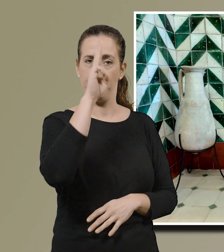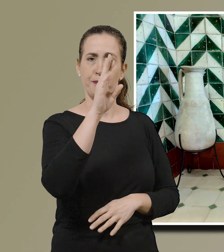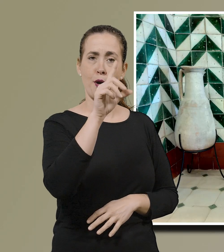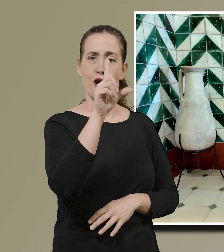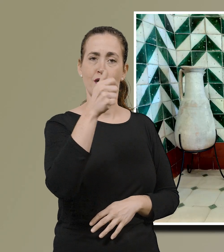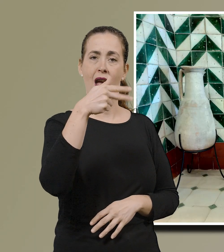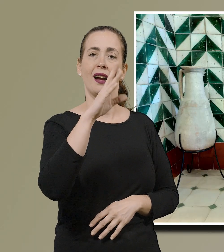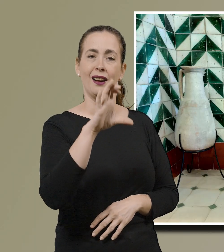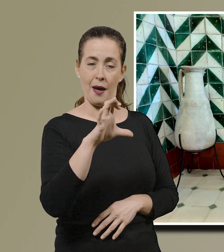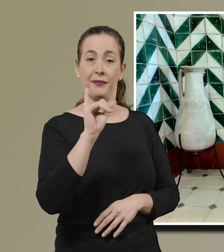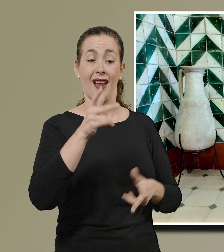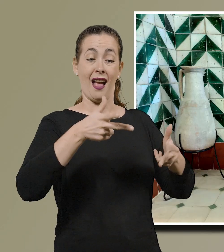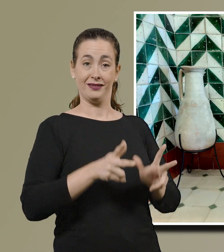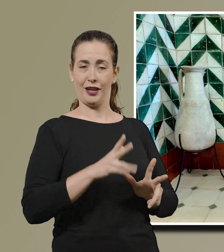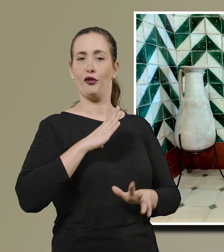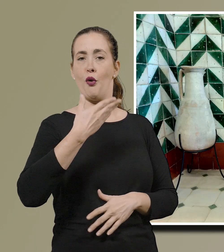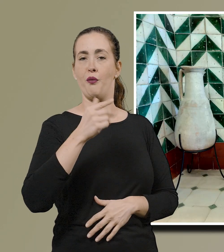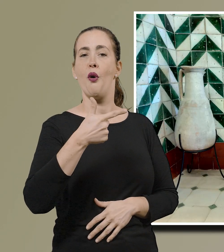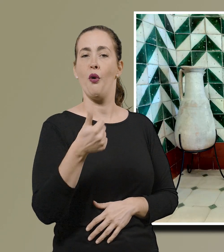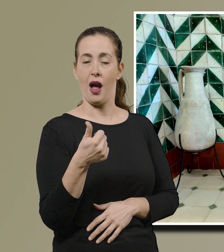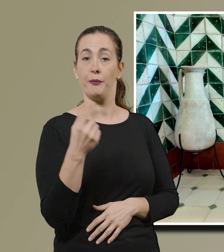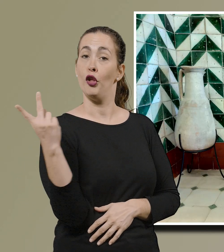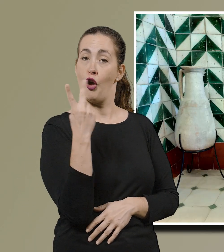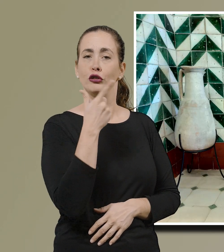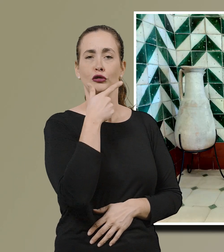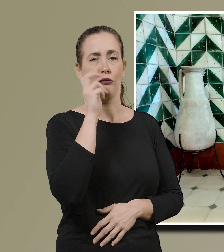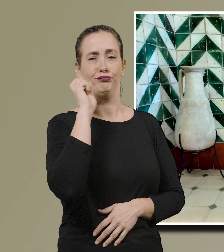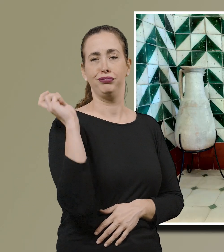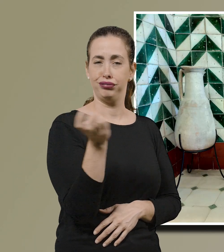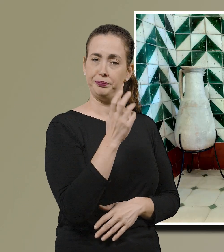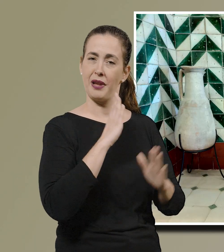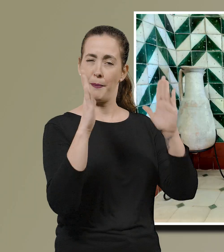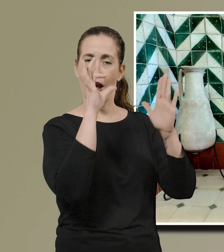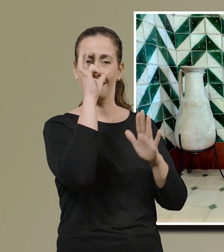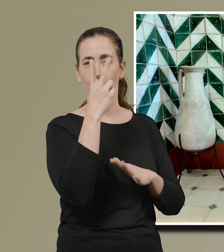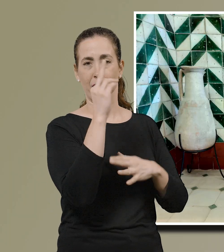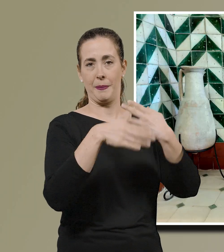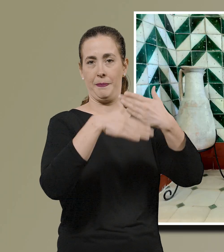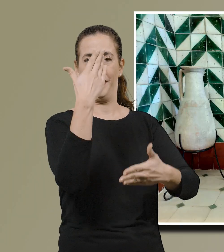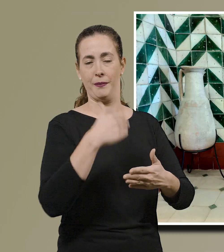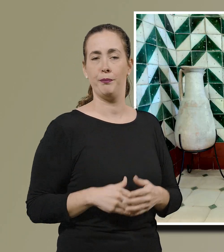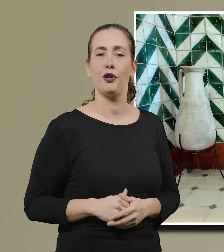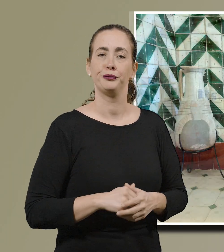policromades, de començaments del segle XX.